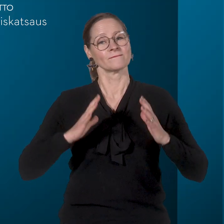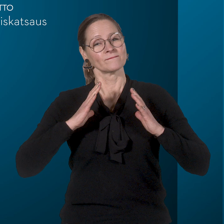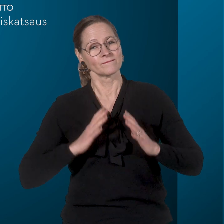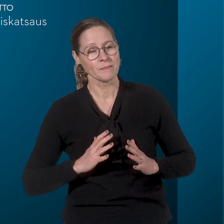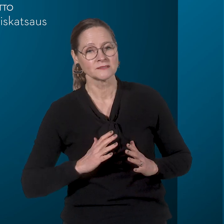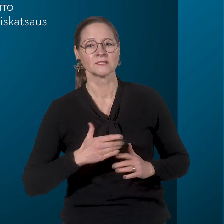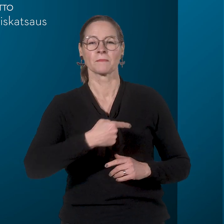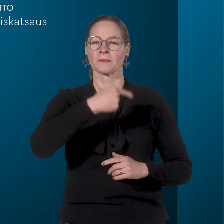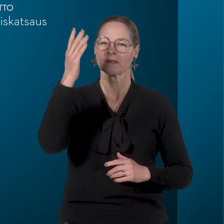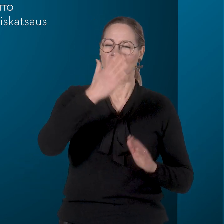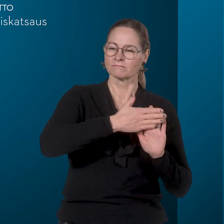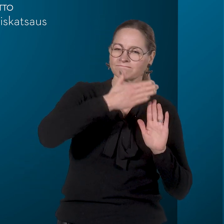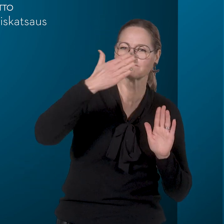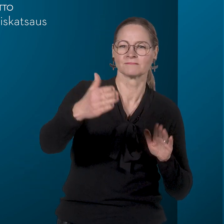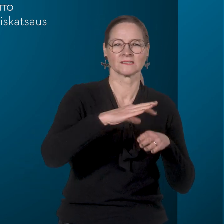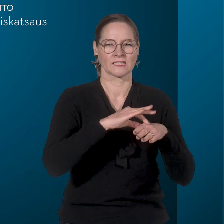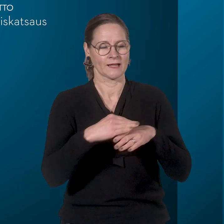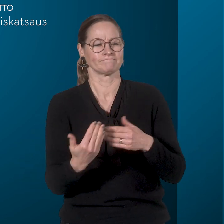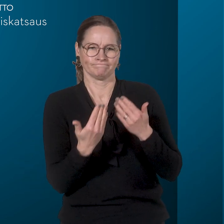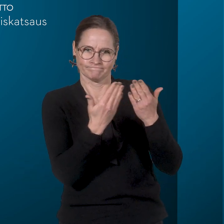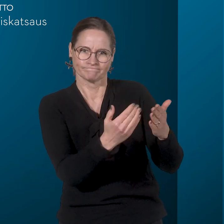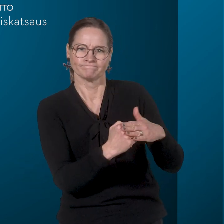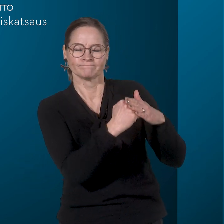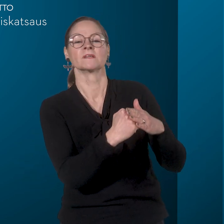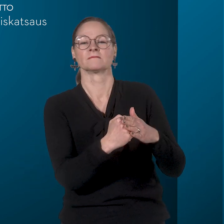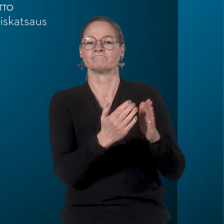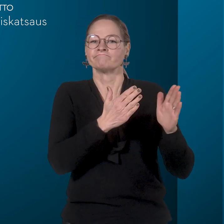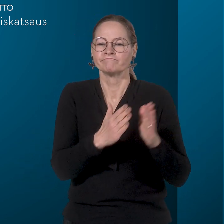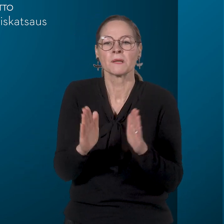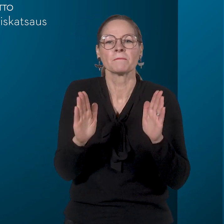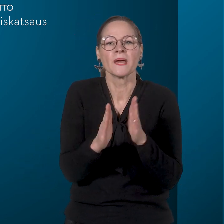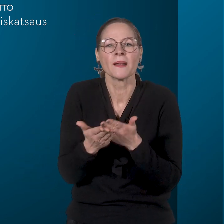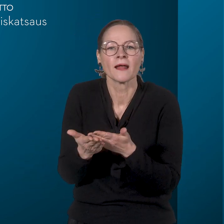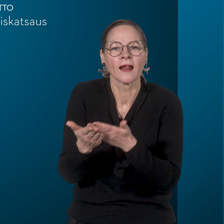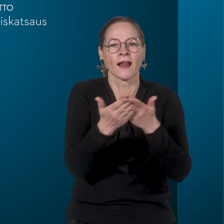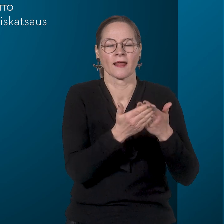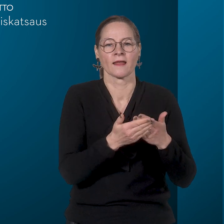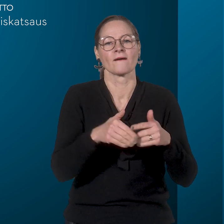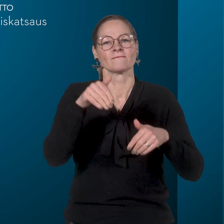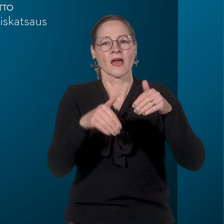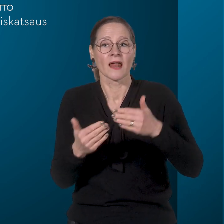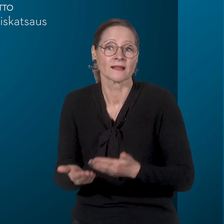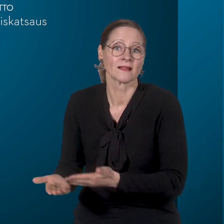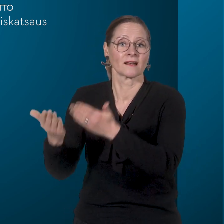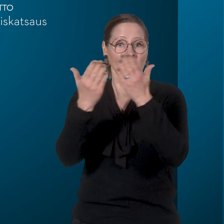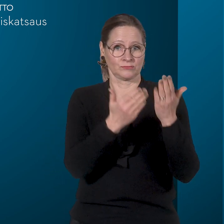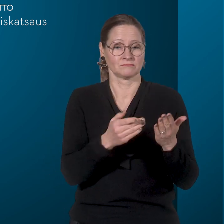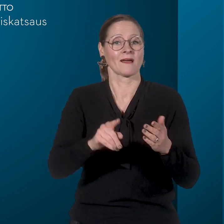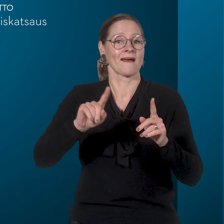Vammaisten ja pitkäaikaissairaiden hyväksi järjestettävä pieni ele -vaalikeräys -